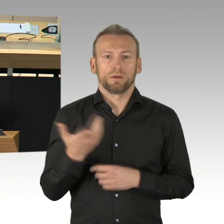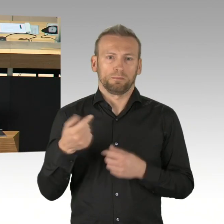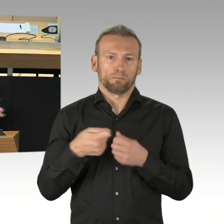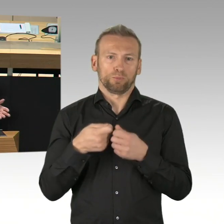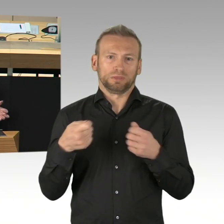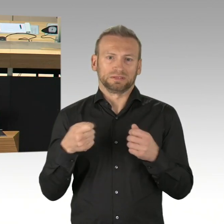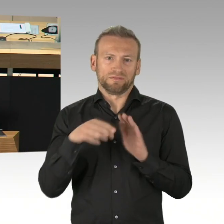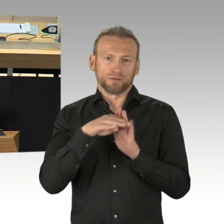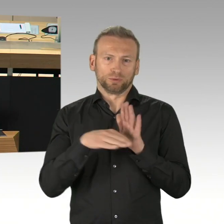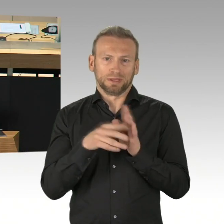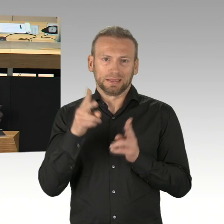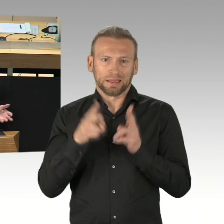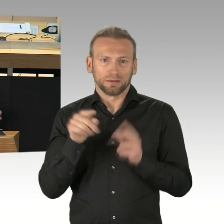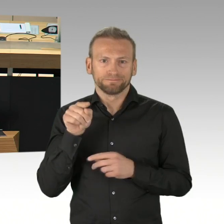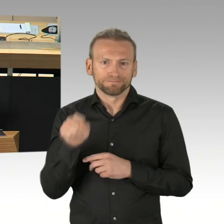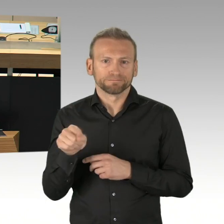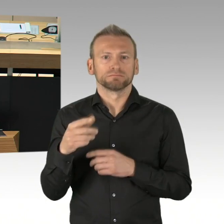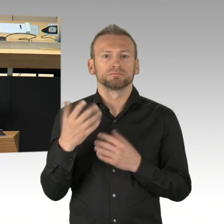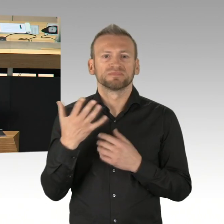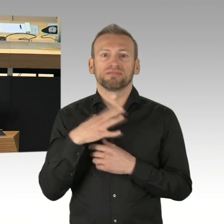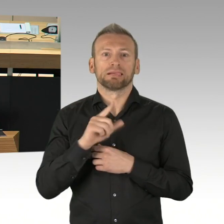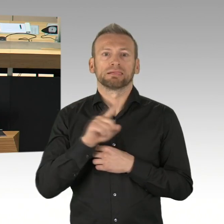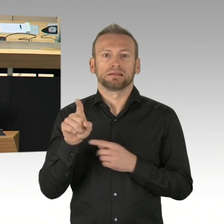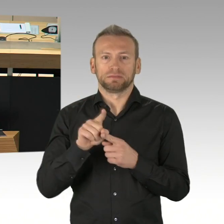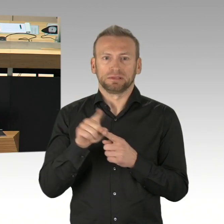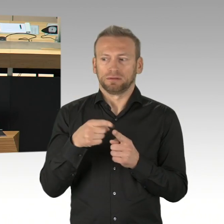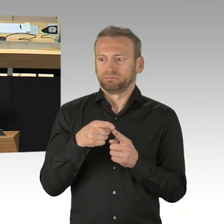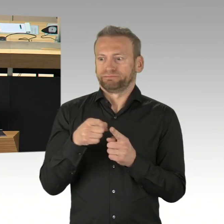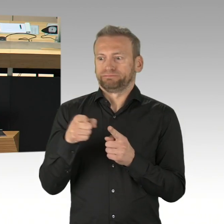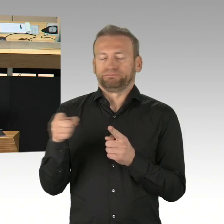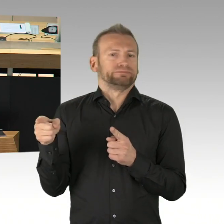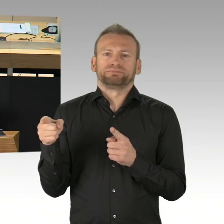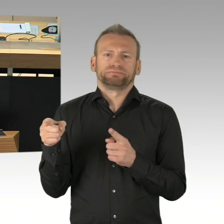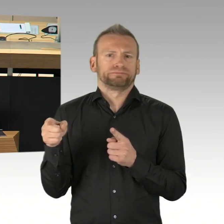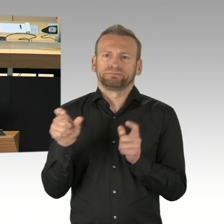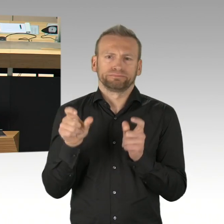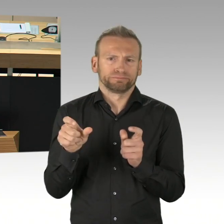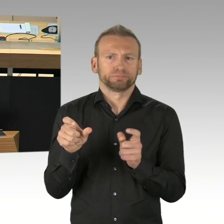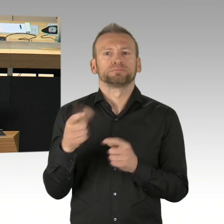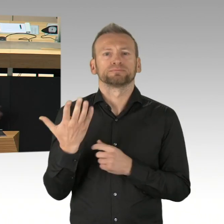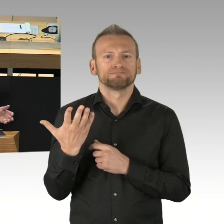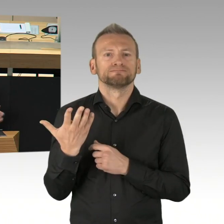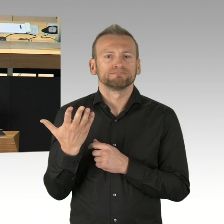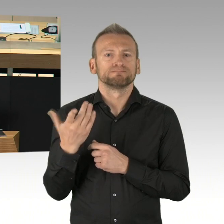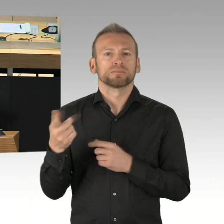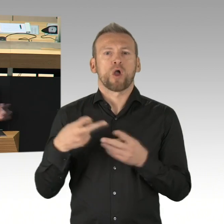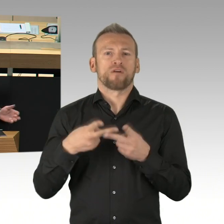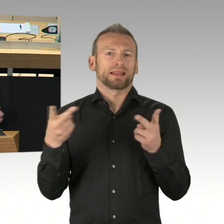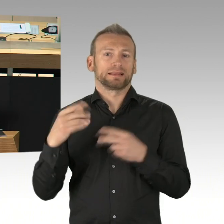Und dann sagt dieses Gutachten auch noch, na ja mit diesem Mietendeckel würde sich die Nachfrage nach Wohnungen erhöhen,